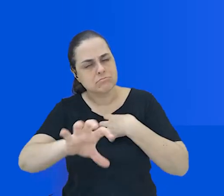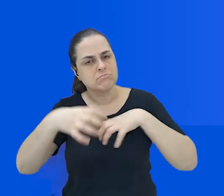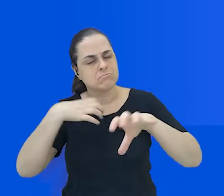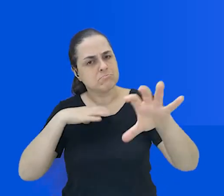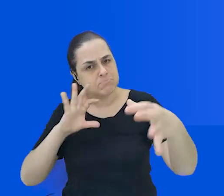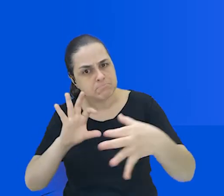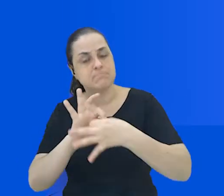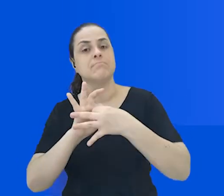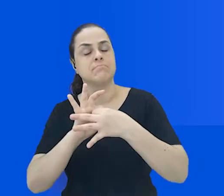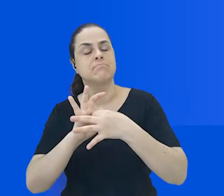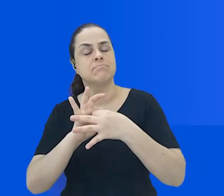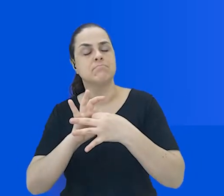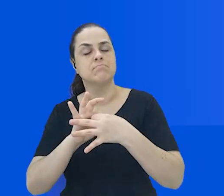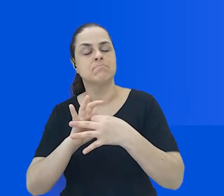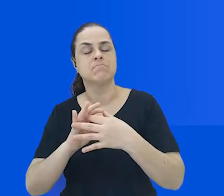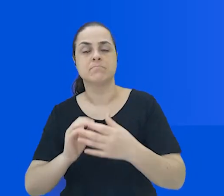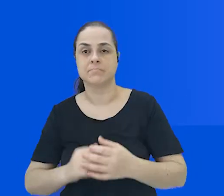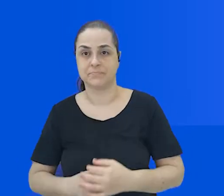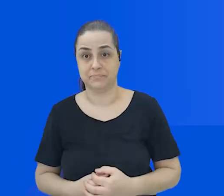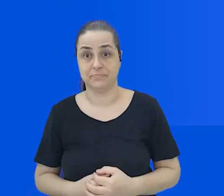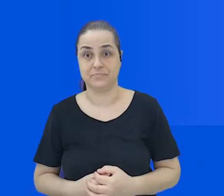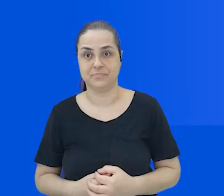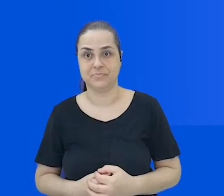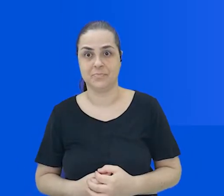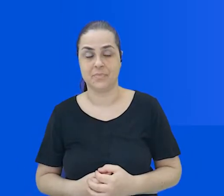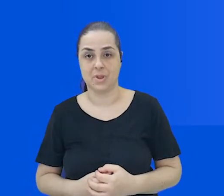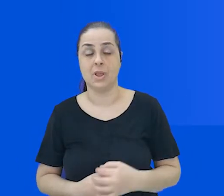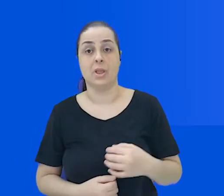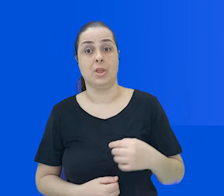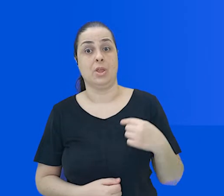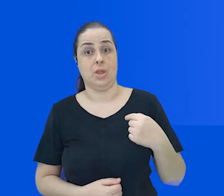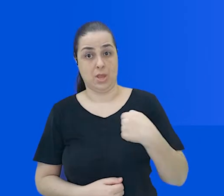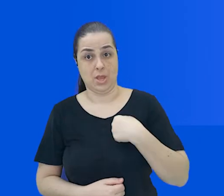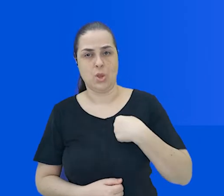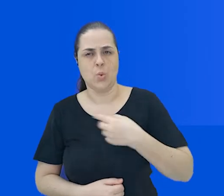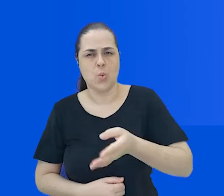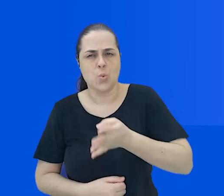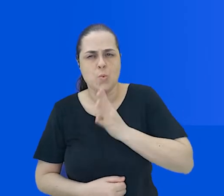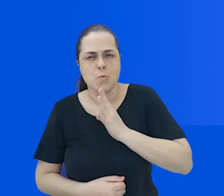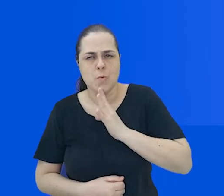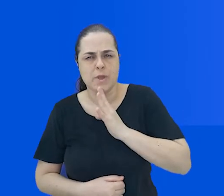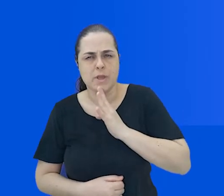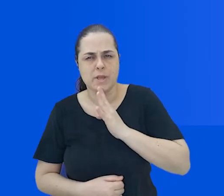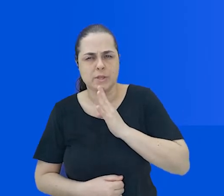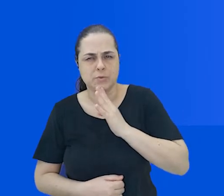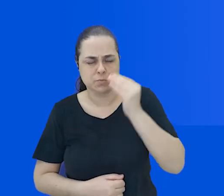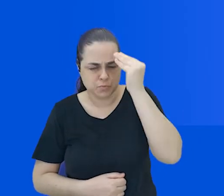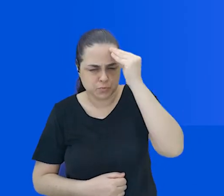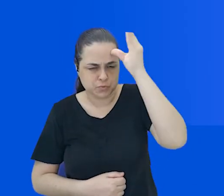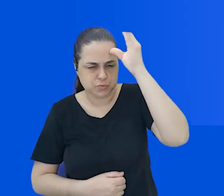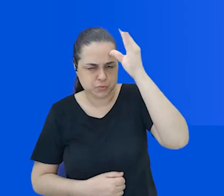E esse é um ponto muito interessante, porque quanto mais vasto é o meu autoconhecimento e o meu repertório emocional,